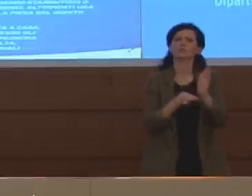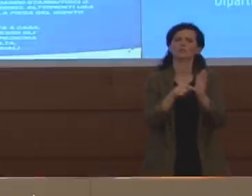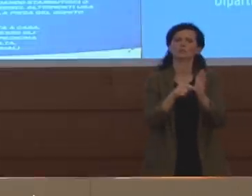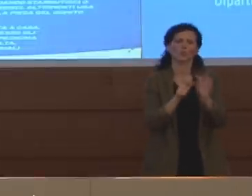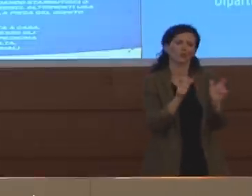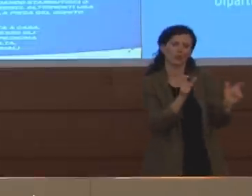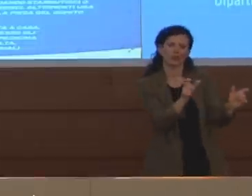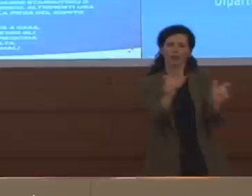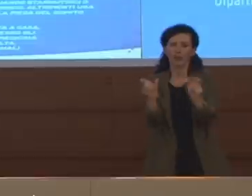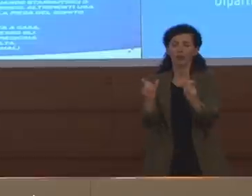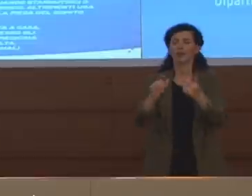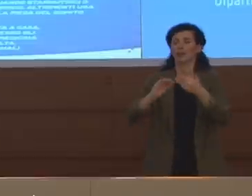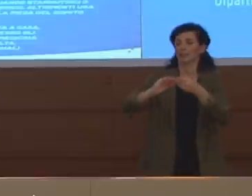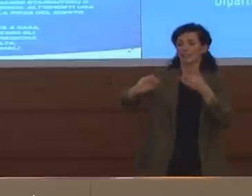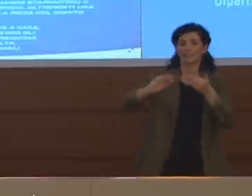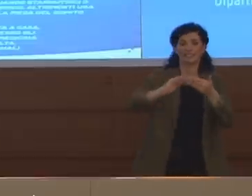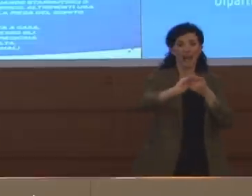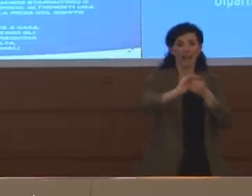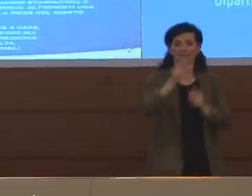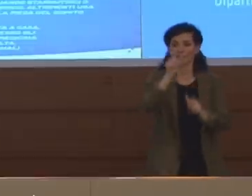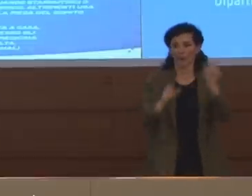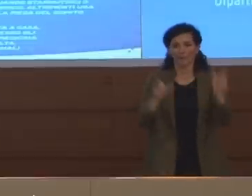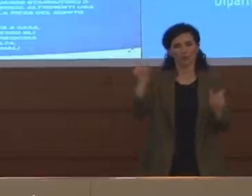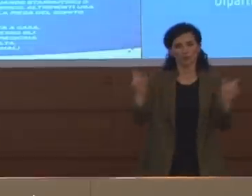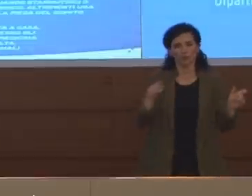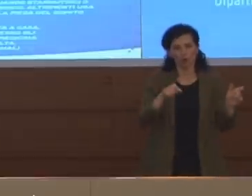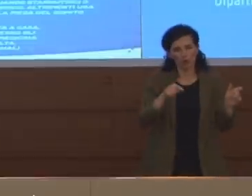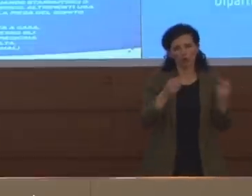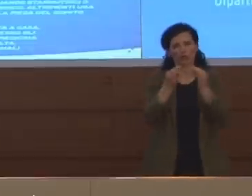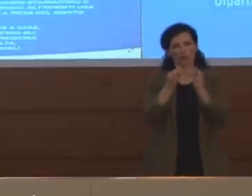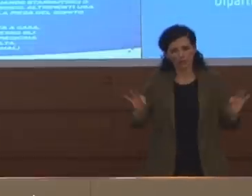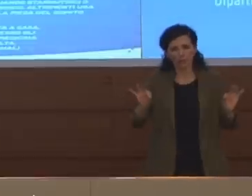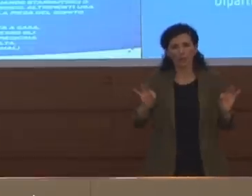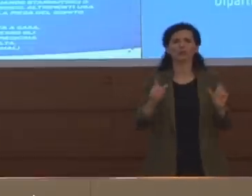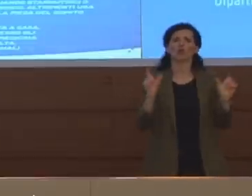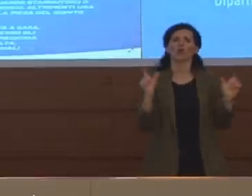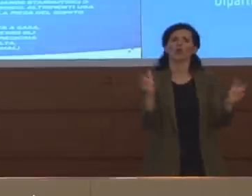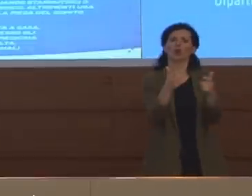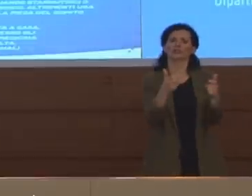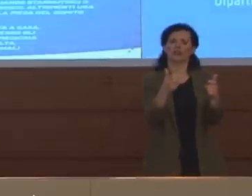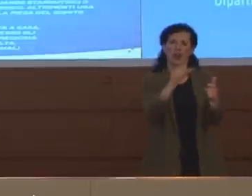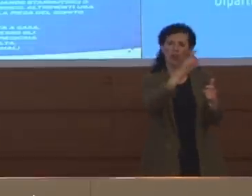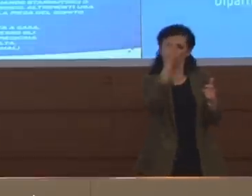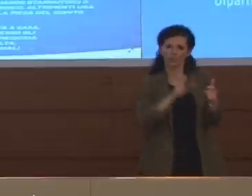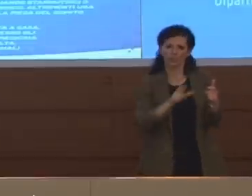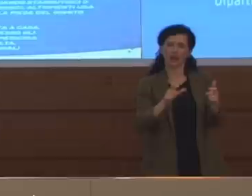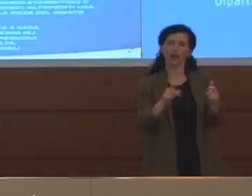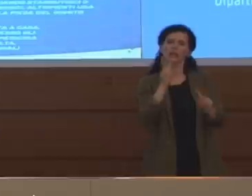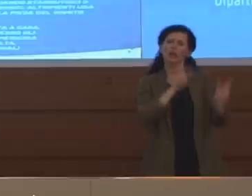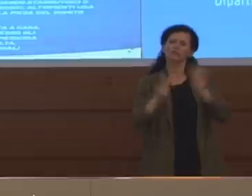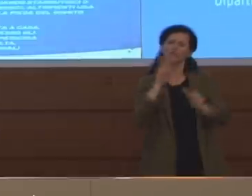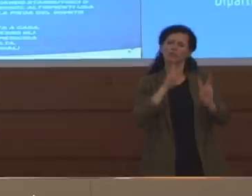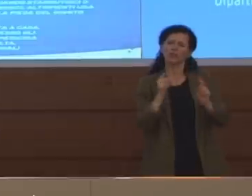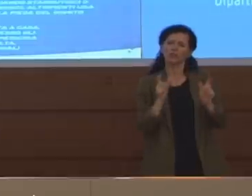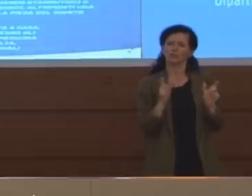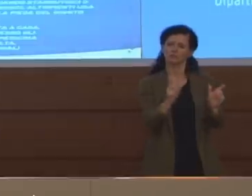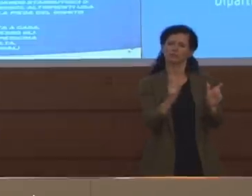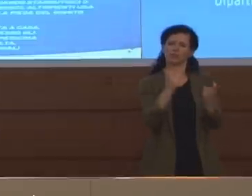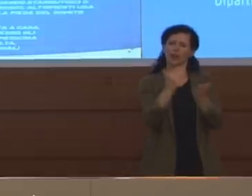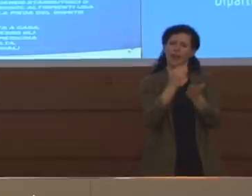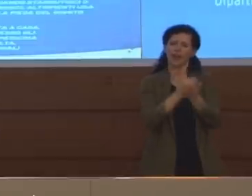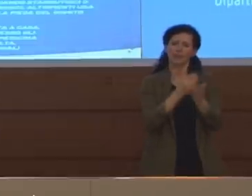distanziamento sociale, di lockdown per contenere la diffusione epidemica.